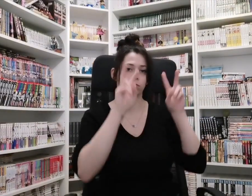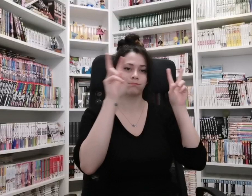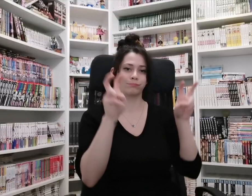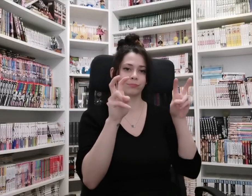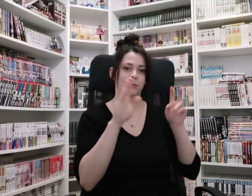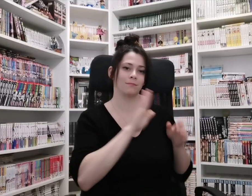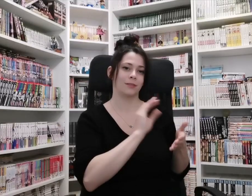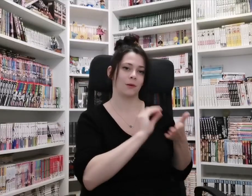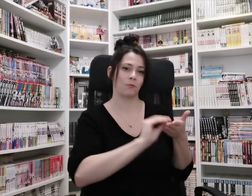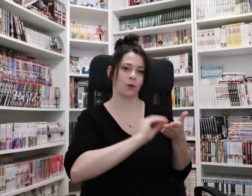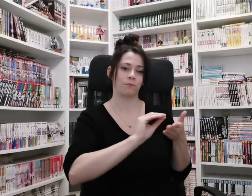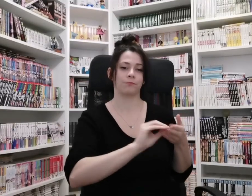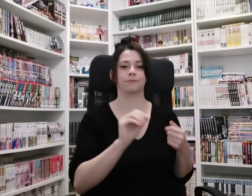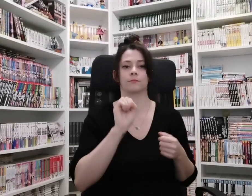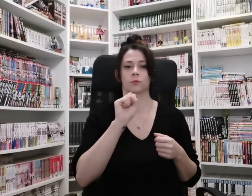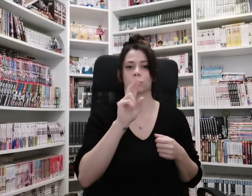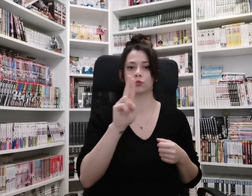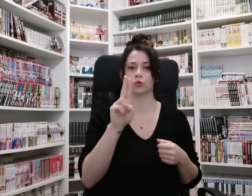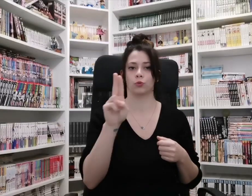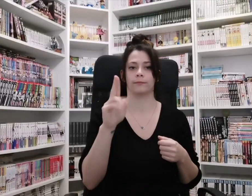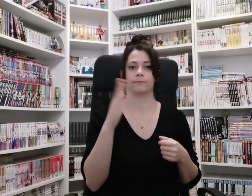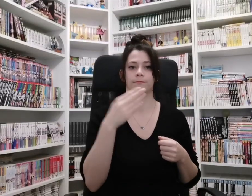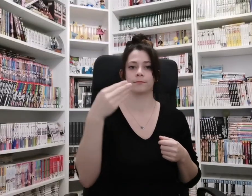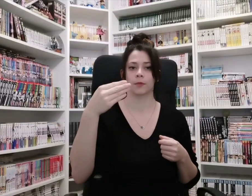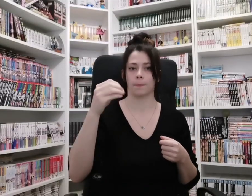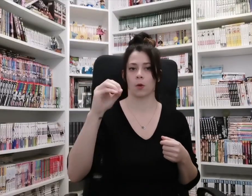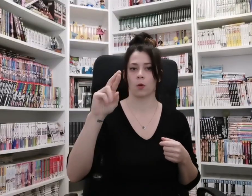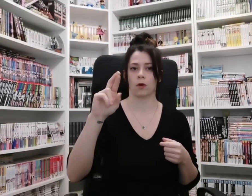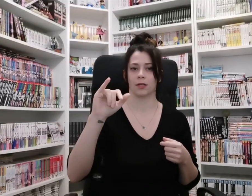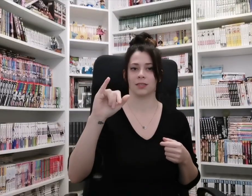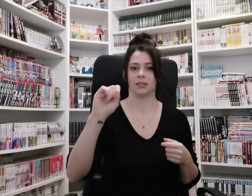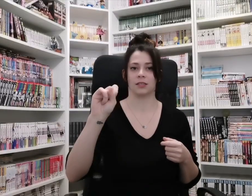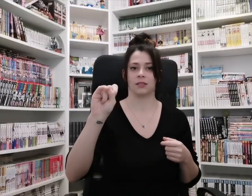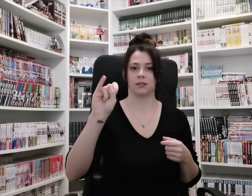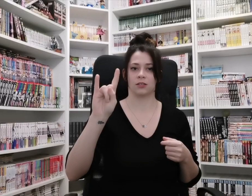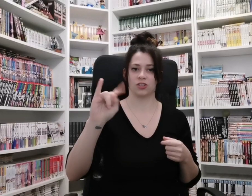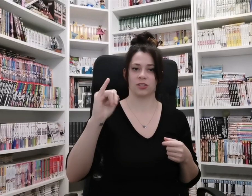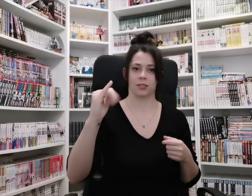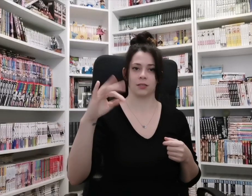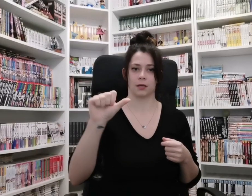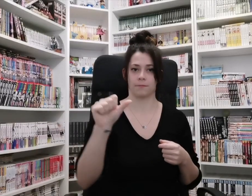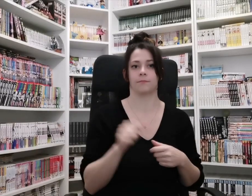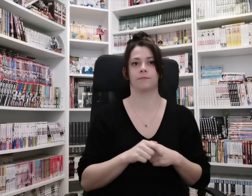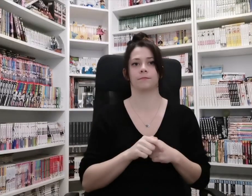En fait "suu Morishita" est un pseudonyme.